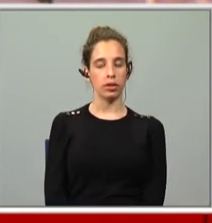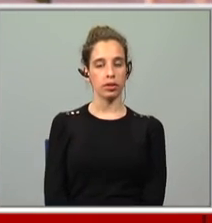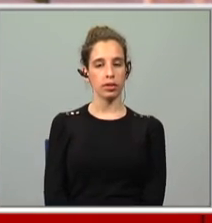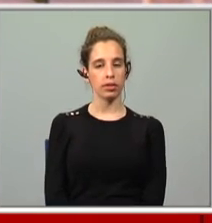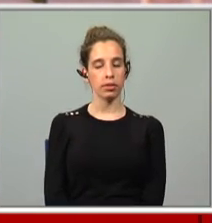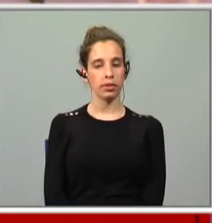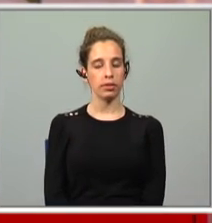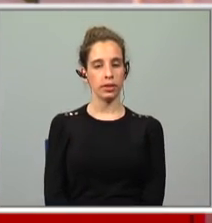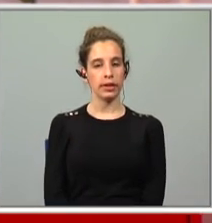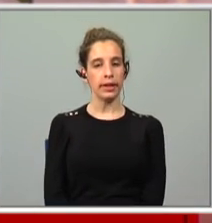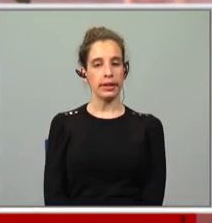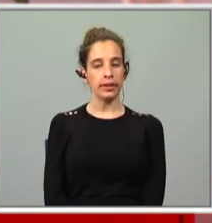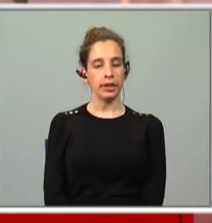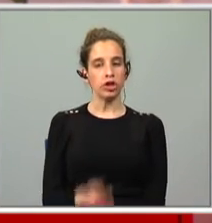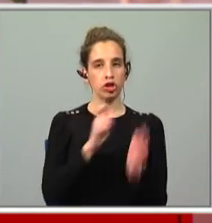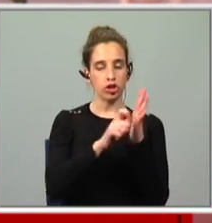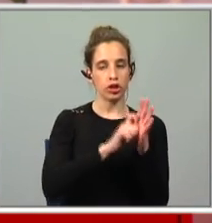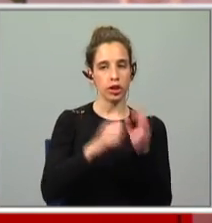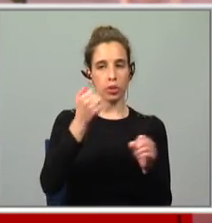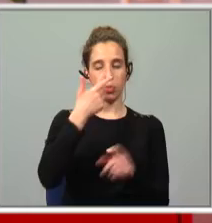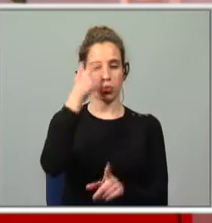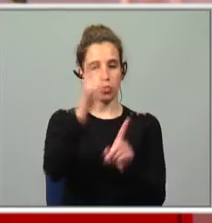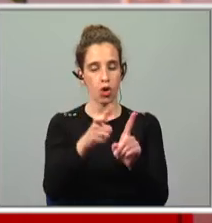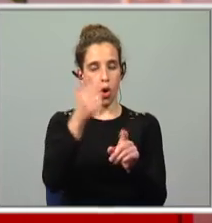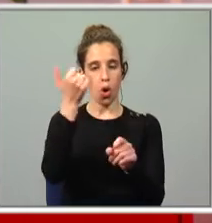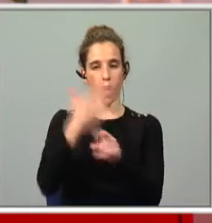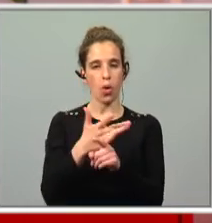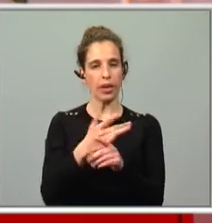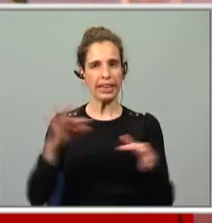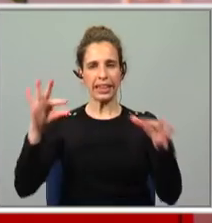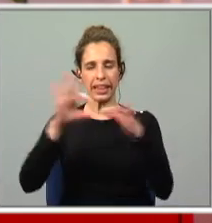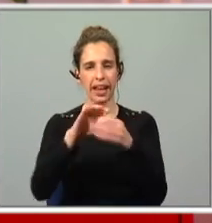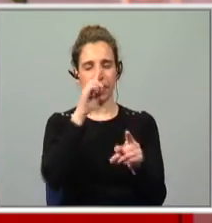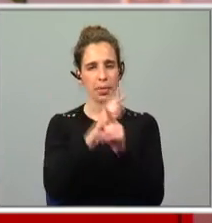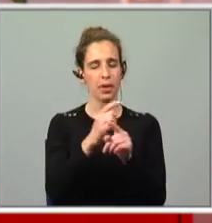escrito por outra pessoa de acordo com as mesmas pistas tudo certinho A hora 由另一個人按照相同的軌道好吧 時間